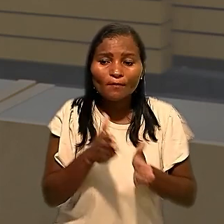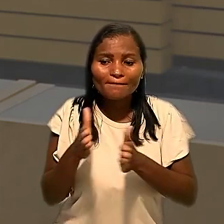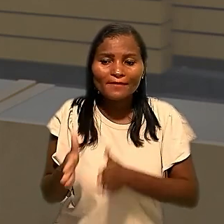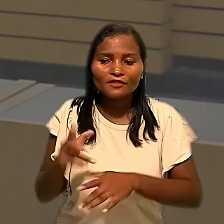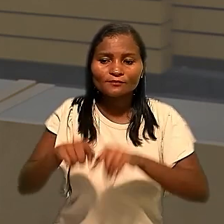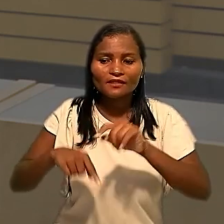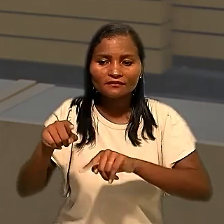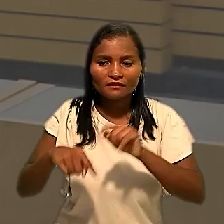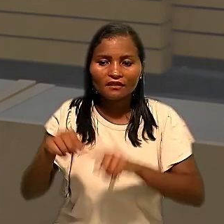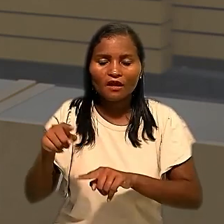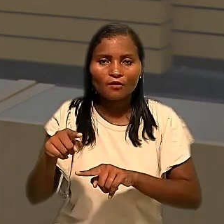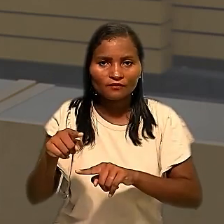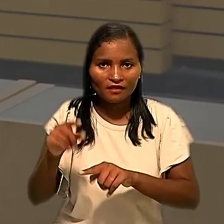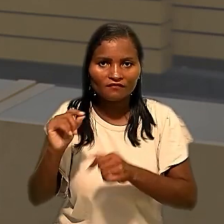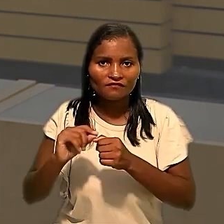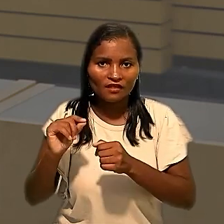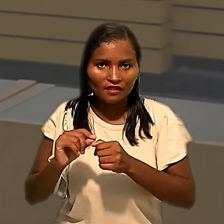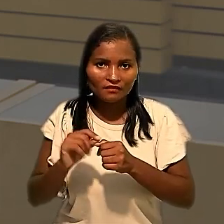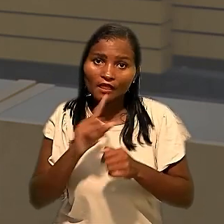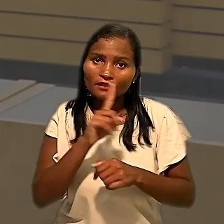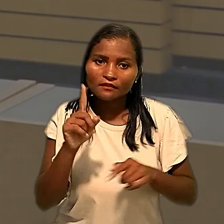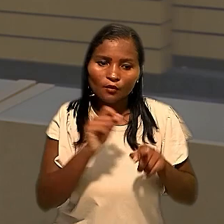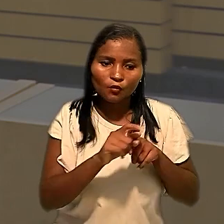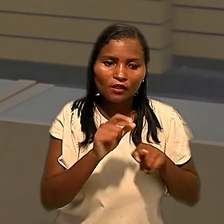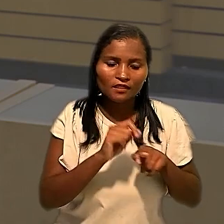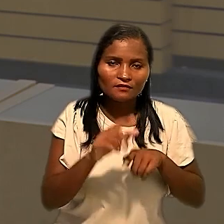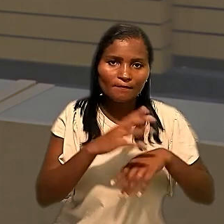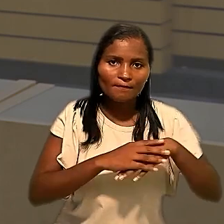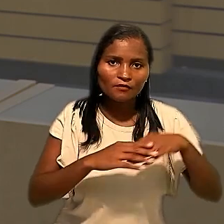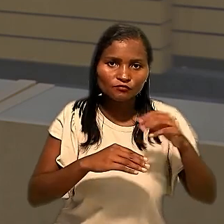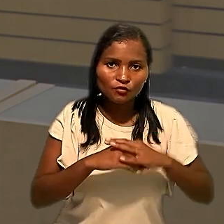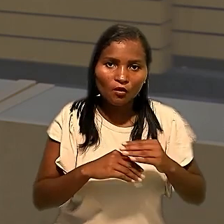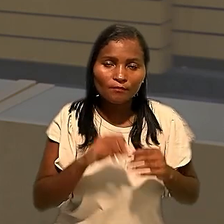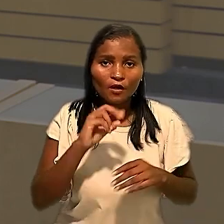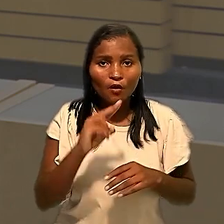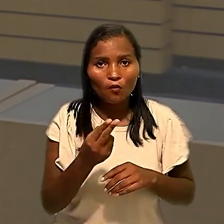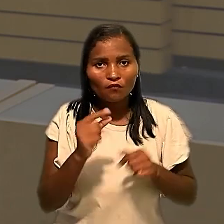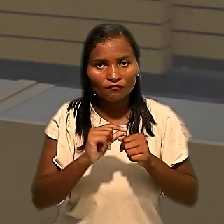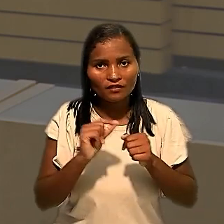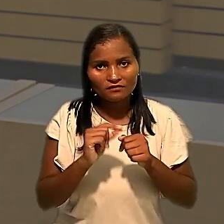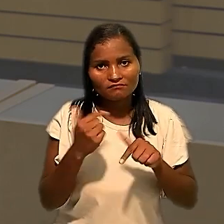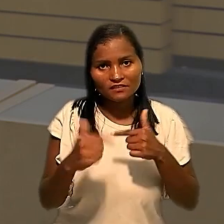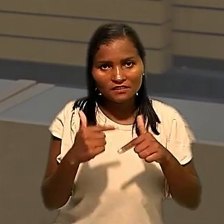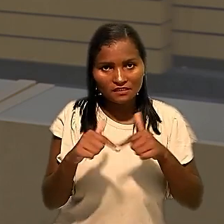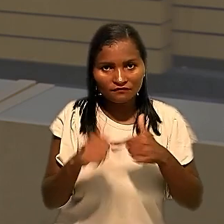material produzido e não a locação de mão de obra ou a prestação de serviços.